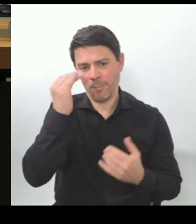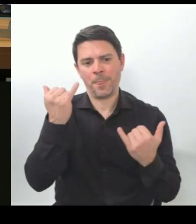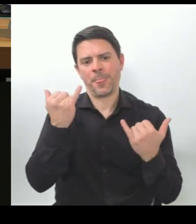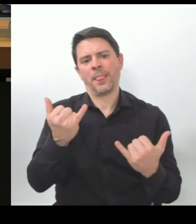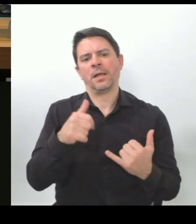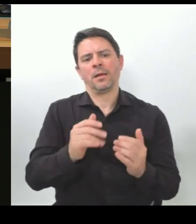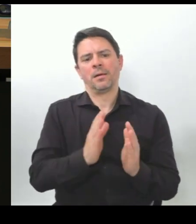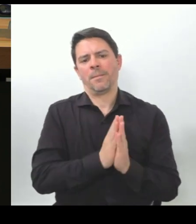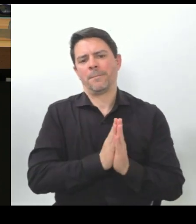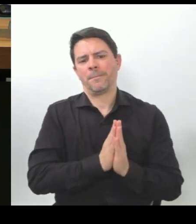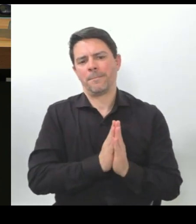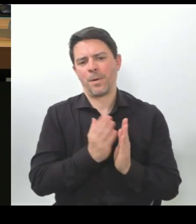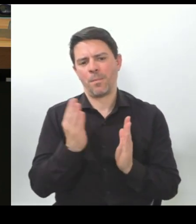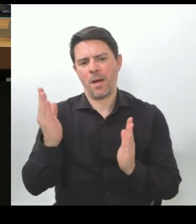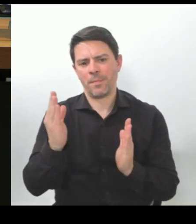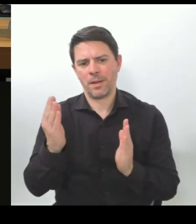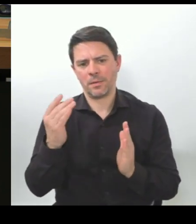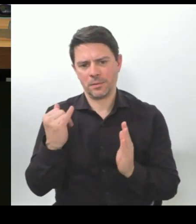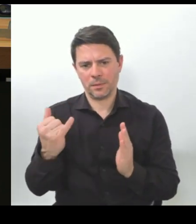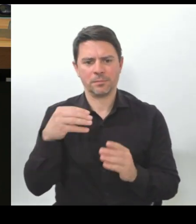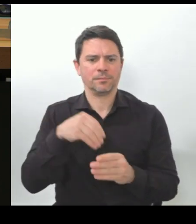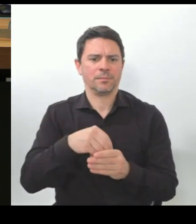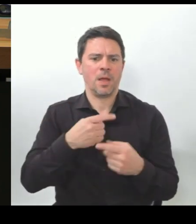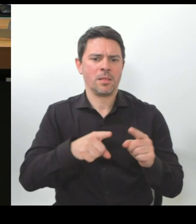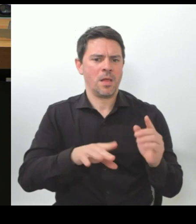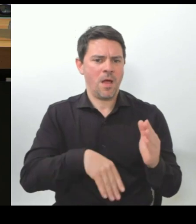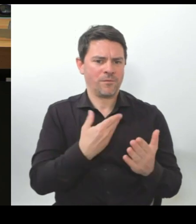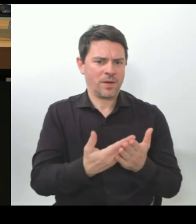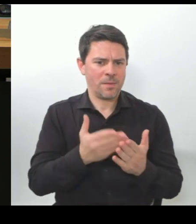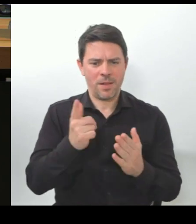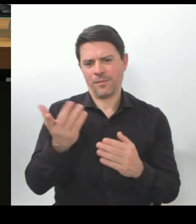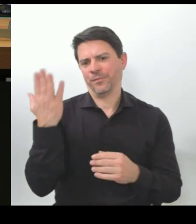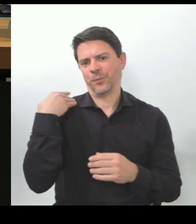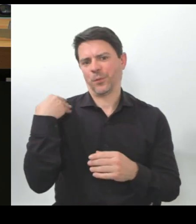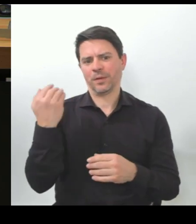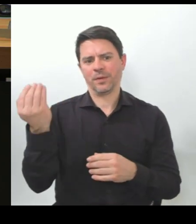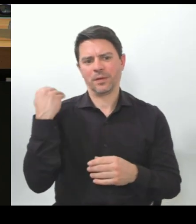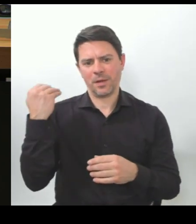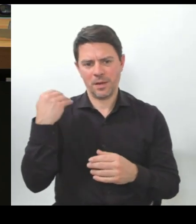Austausch Weiterbildung, Orte der Schärfung der Medienkompetenz Orte des gemeinsamen Lernens.